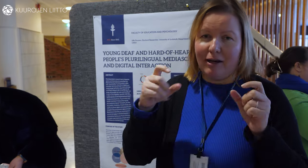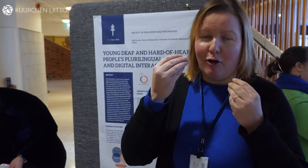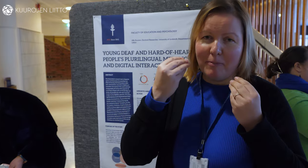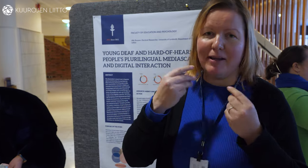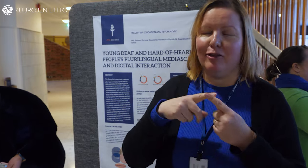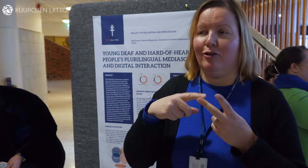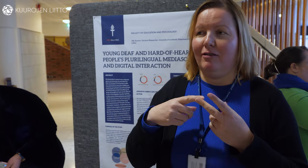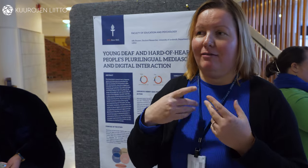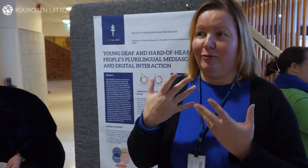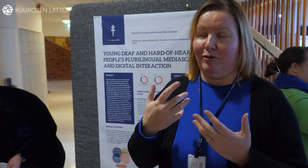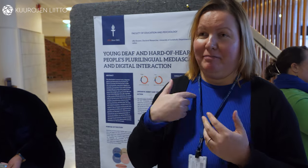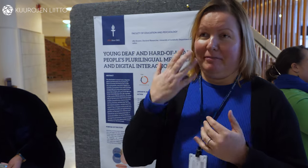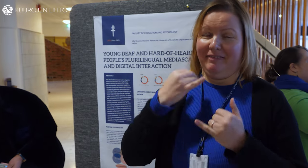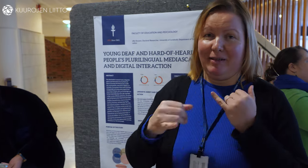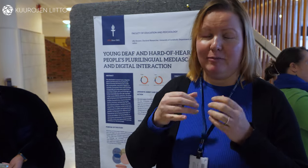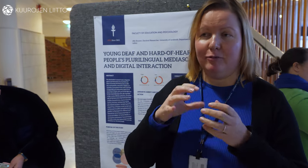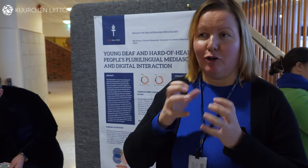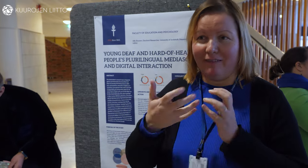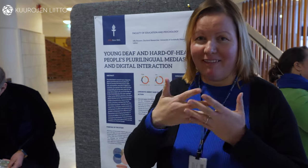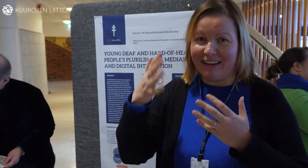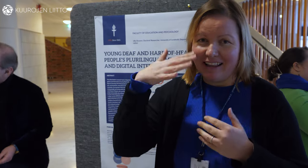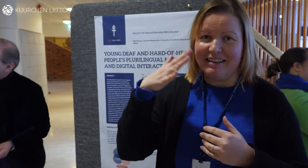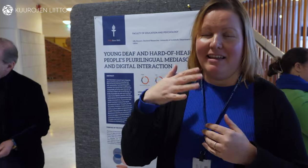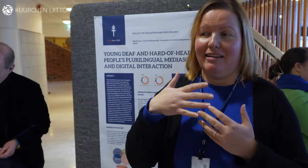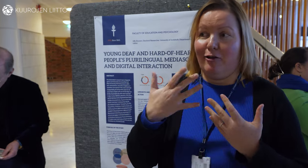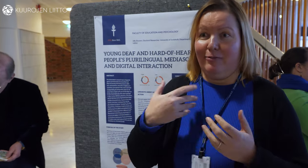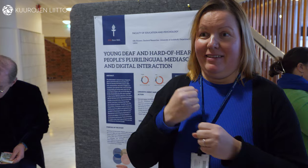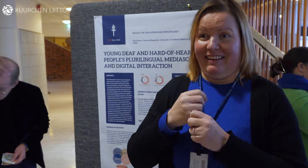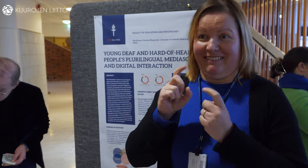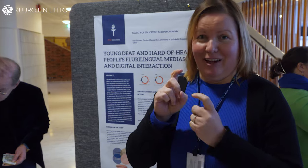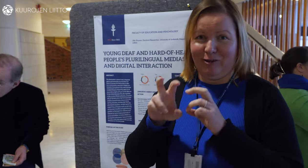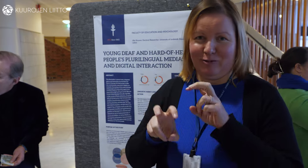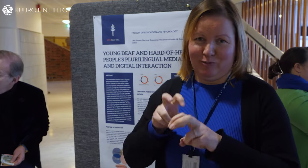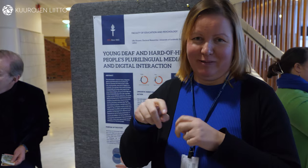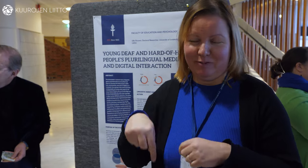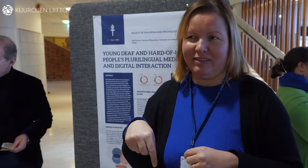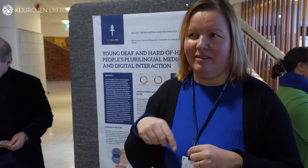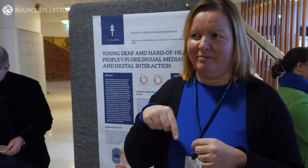aineopintojen ja viimeksi soveltavan kielitieteen opintojen muodossa, - ja parhaillaan teen täällä väitöskirjatutkimusta.